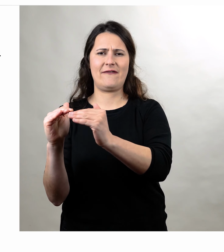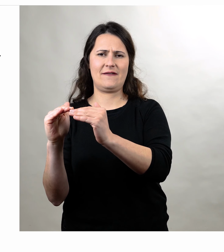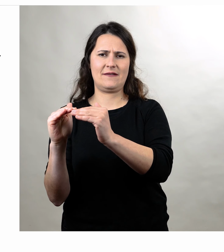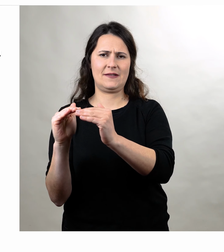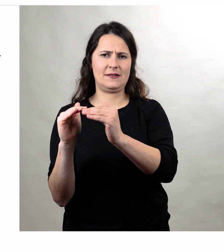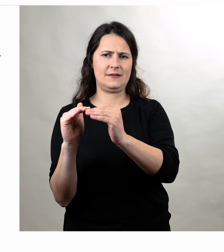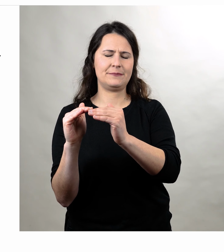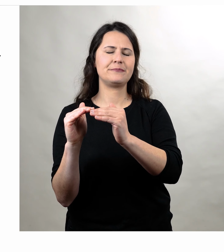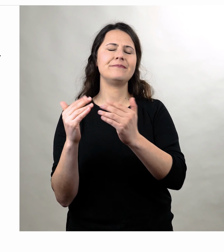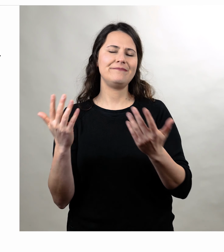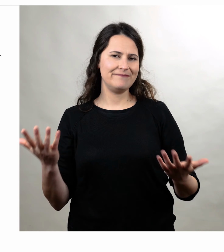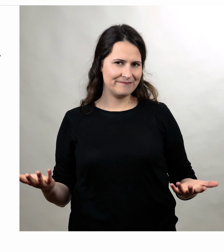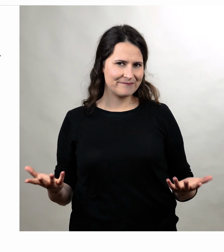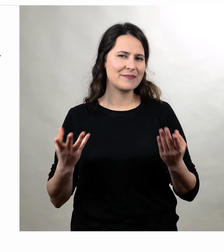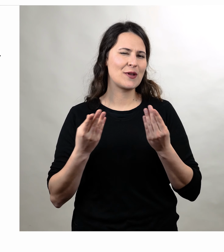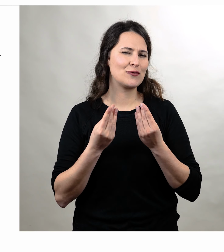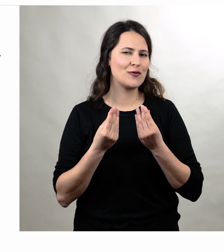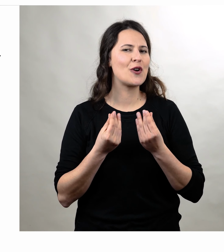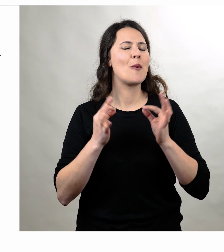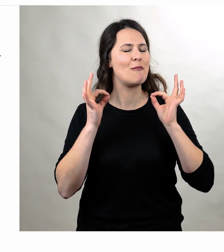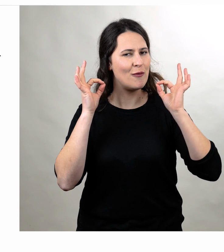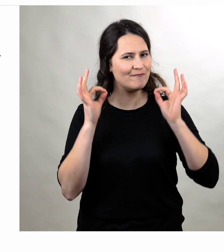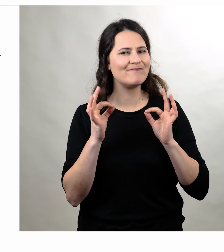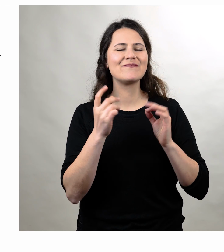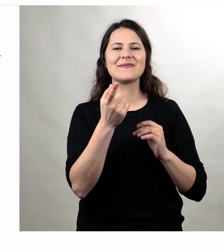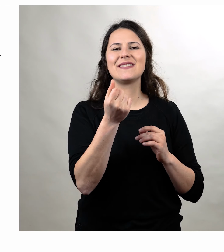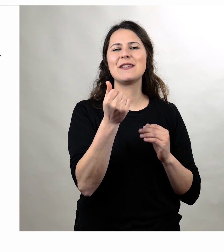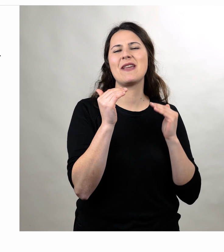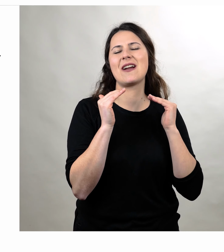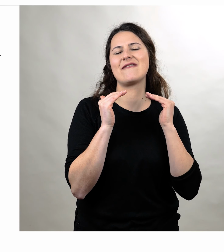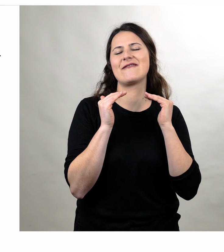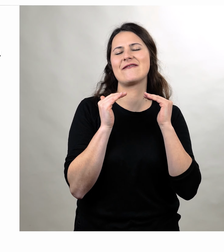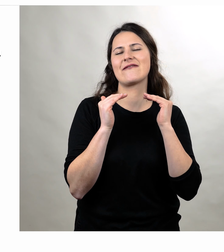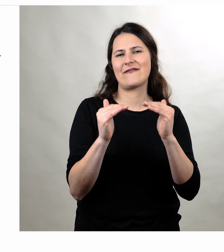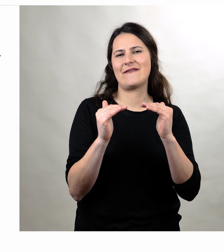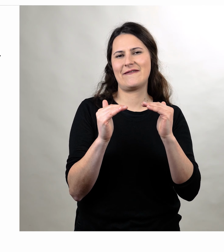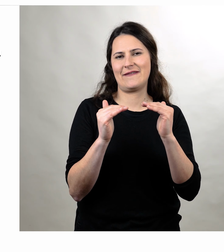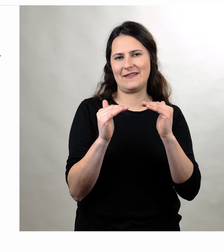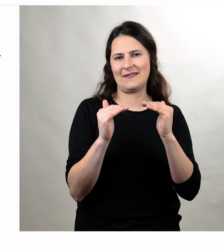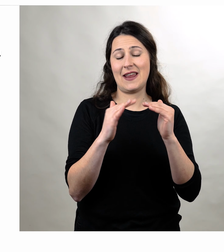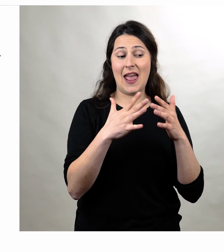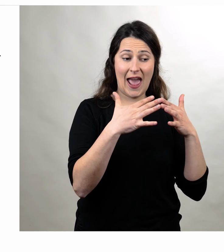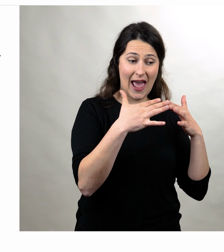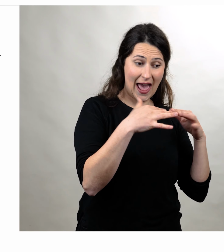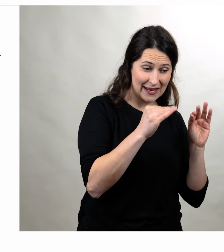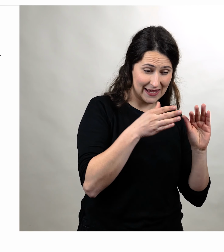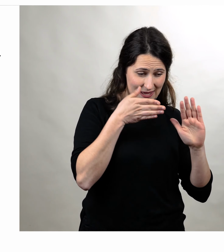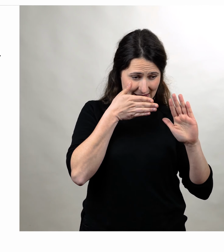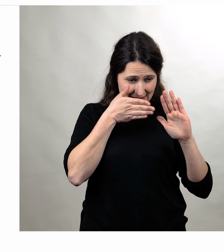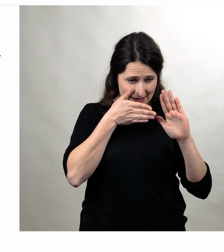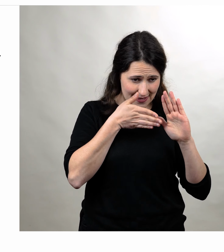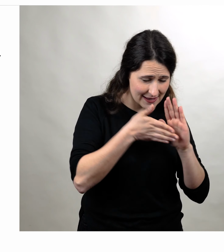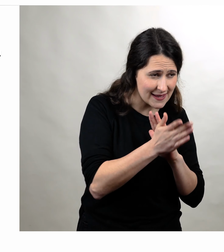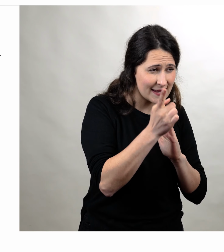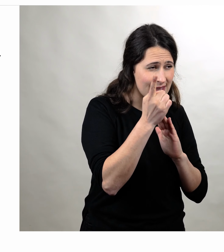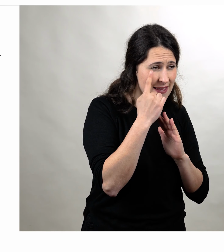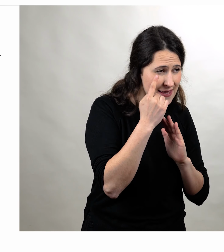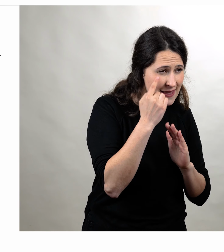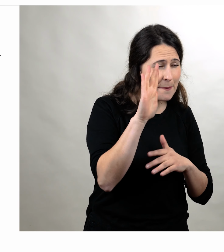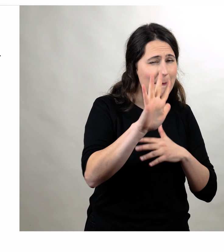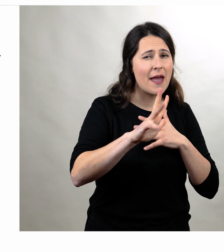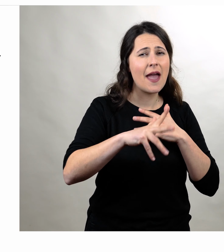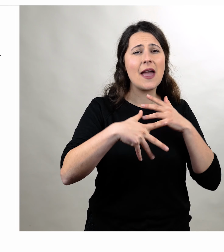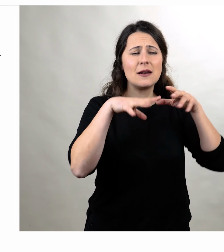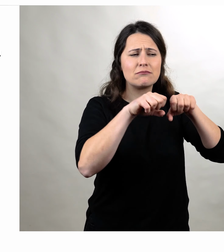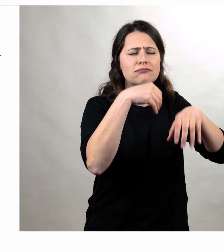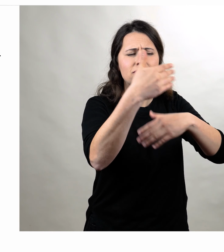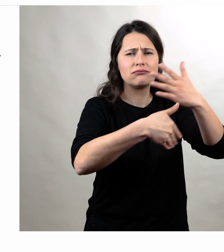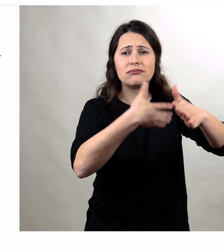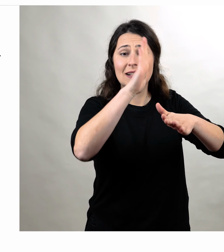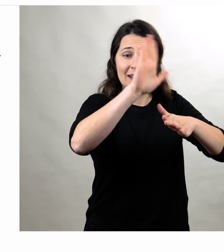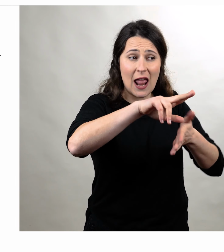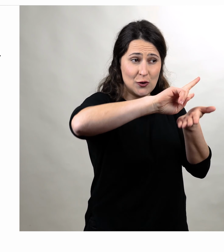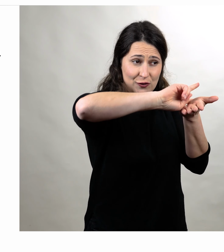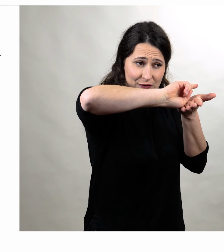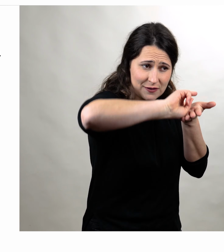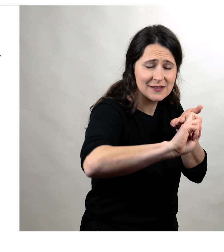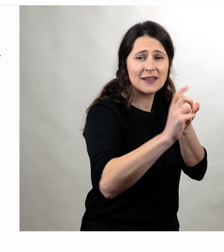Με αυτό τον τρόπο η τιμή παραμένει ίδια από την αρχή μέχρι το τέλος της συναλλαγής!